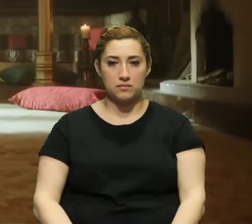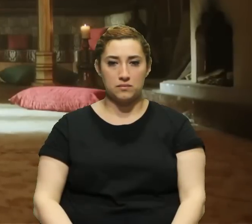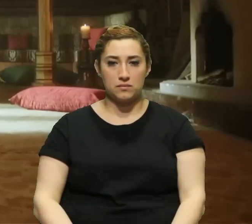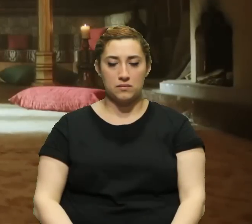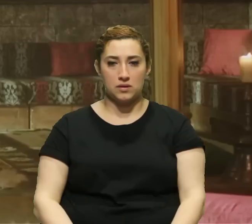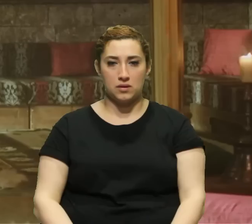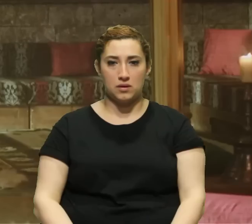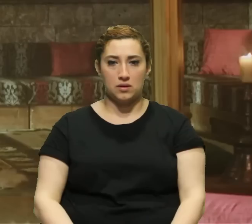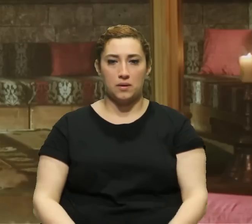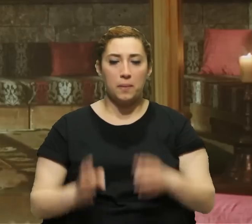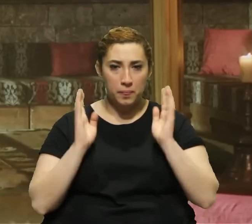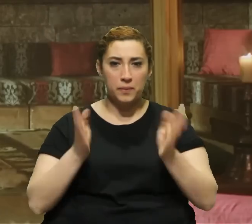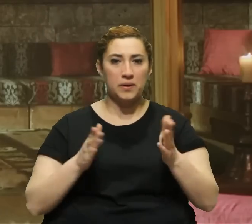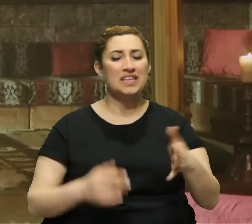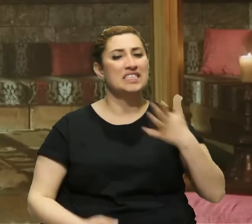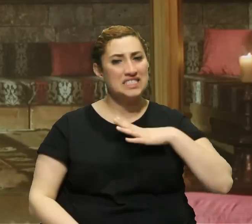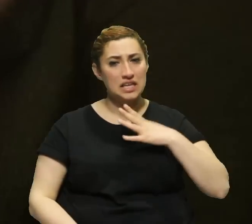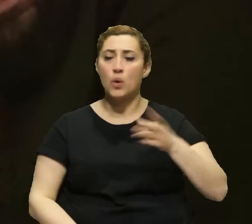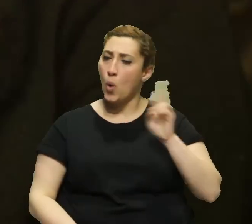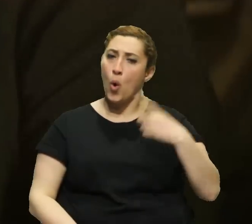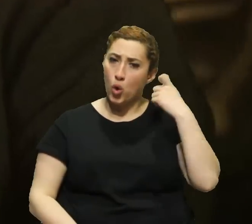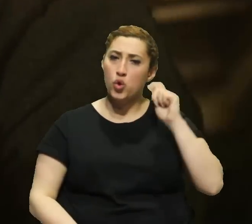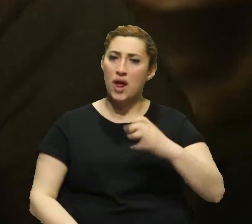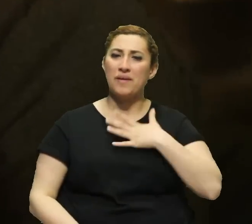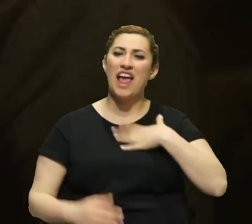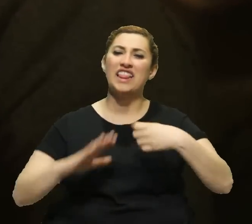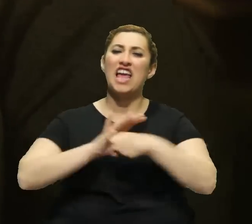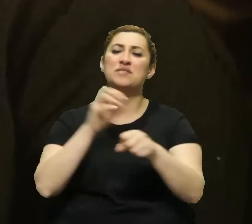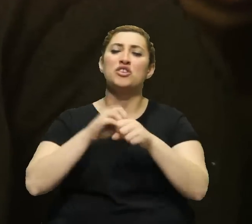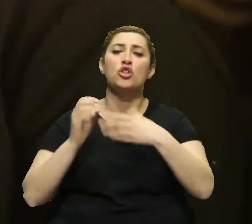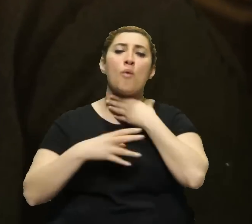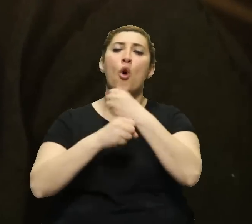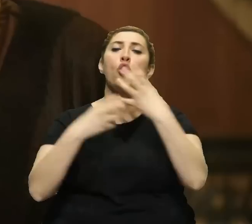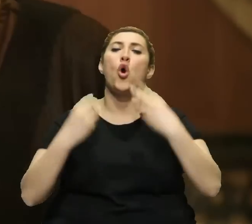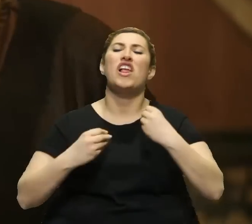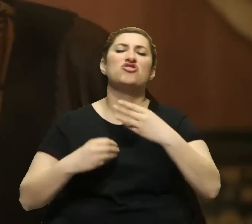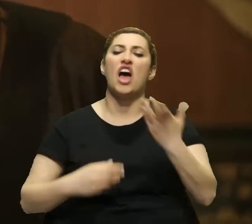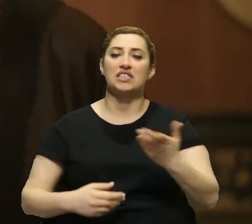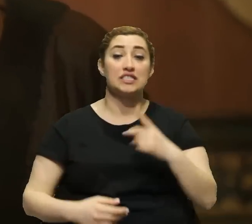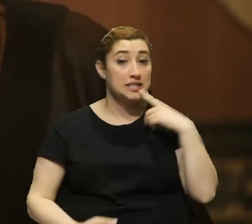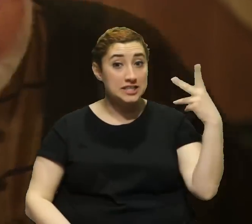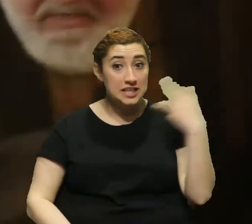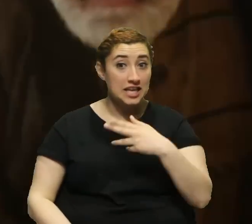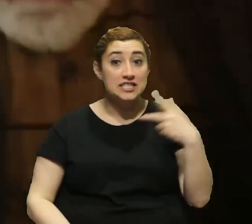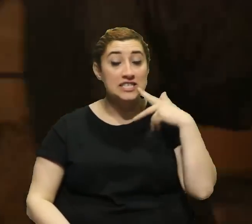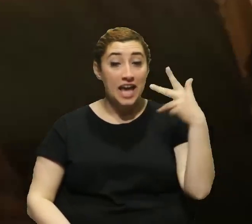(Tükürme sesi) İstersen öldür, kendin zulmün içinde boğulacaksın er ya da geç! Kes ulan!